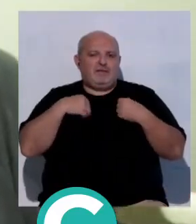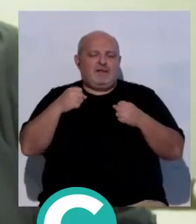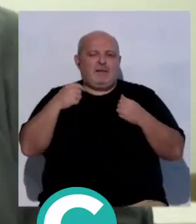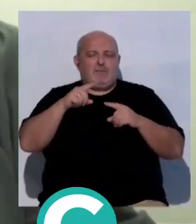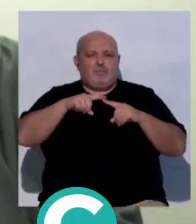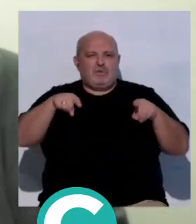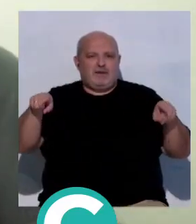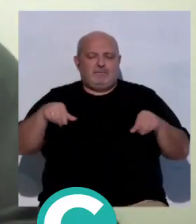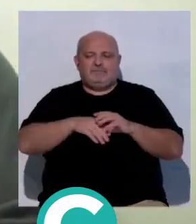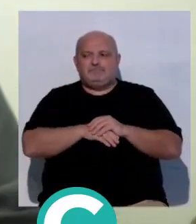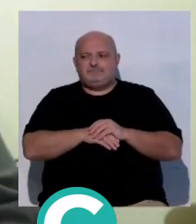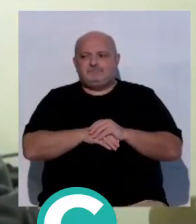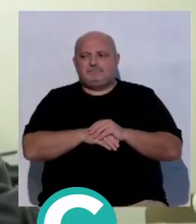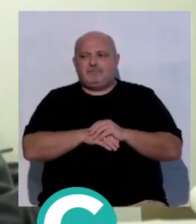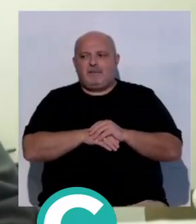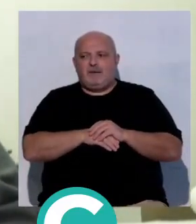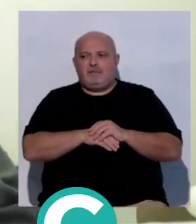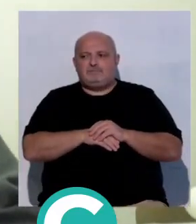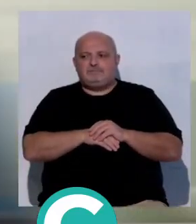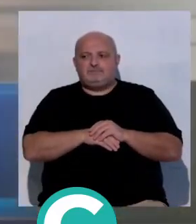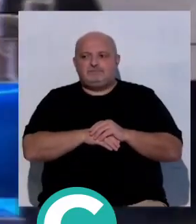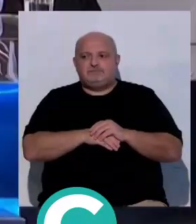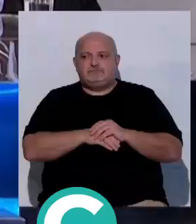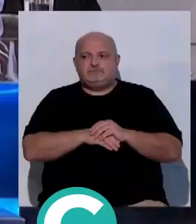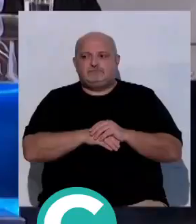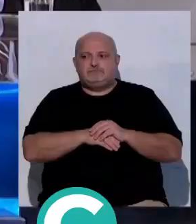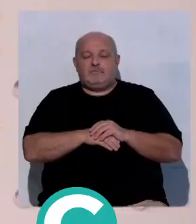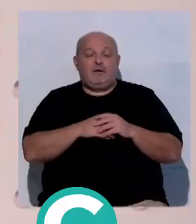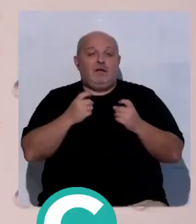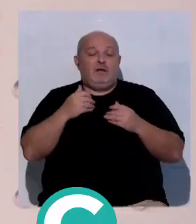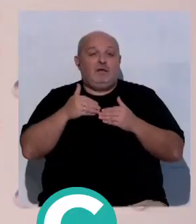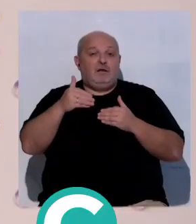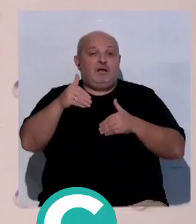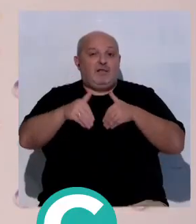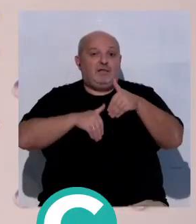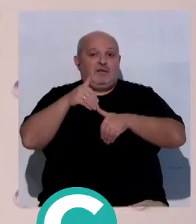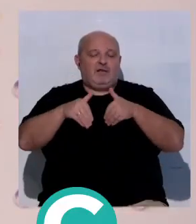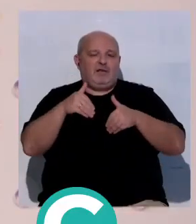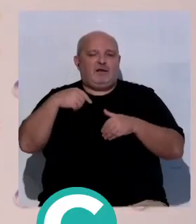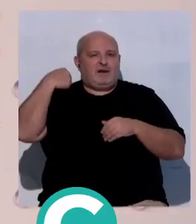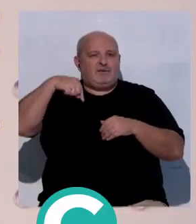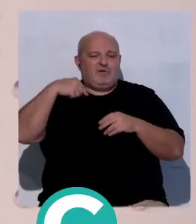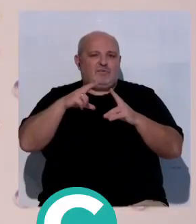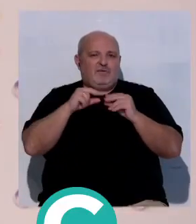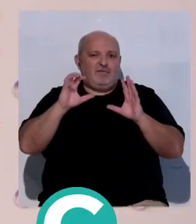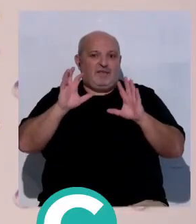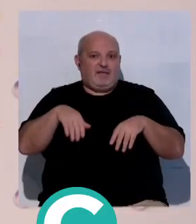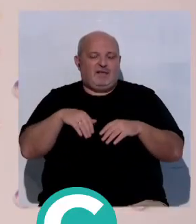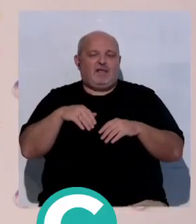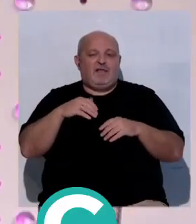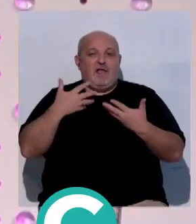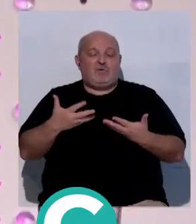ante las próximas elecciones al rectorado de la Universidad de Cádiz el actual rector en